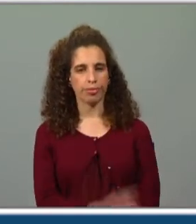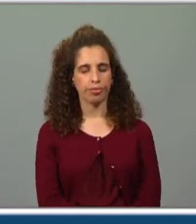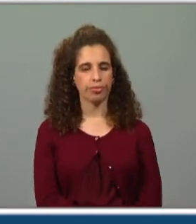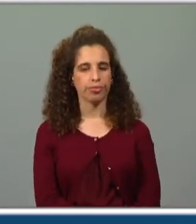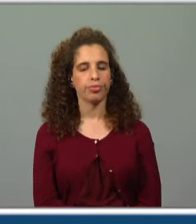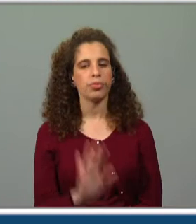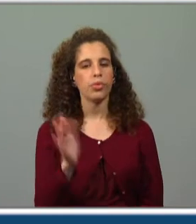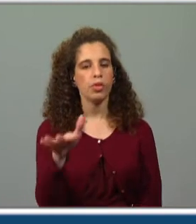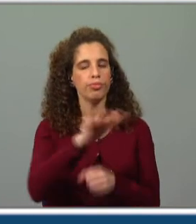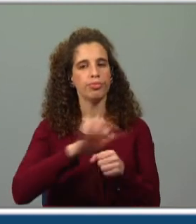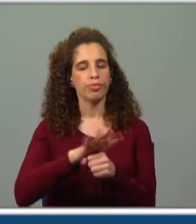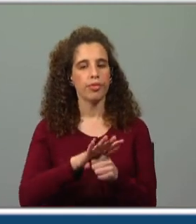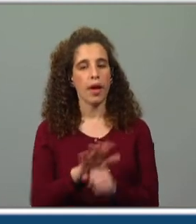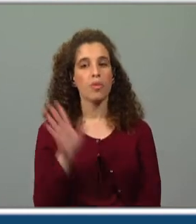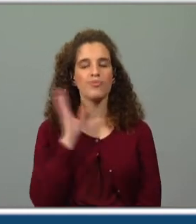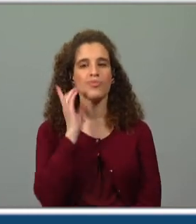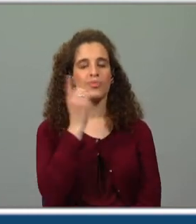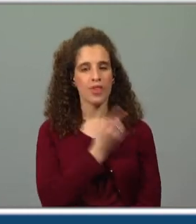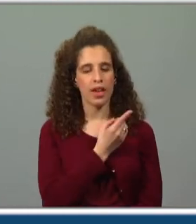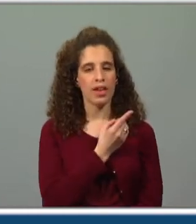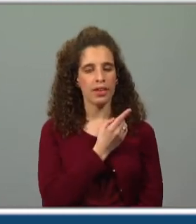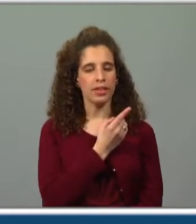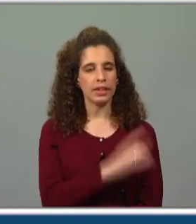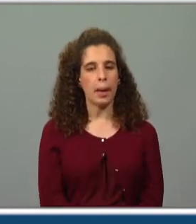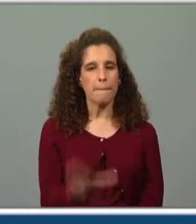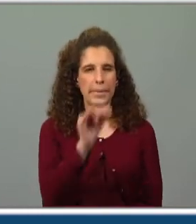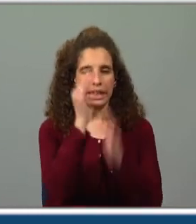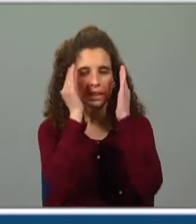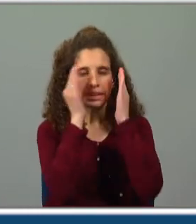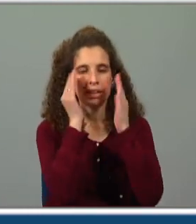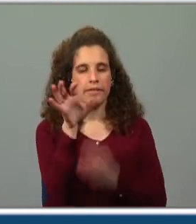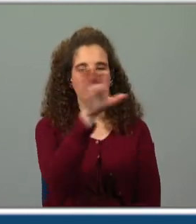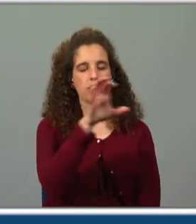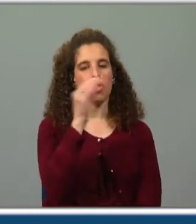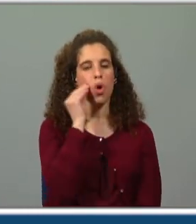situações deste gênero vai nos obrigar a estar mais atentos de forma como vamos 這種情況將迫使我們更加了解我們的前進方式